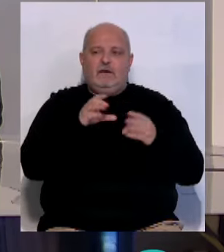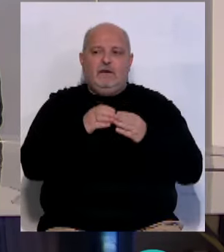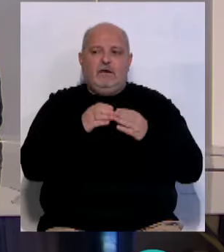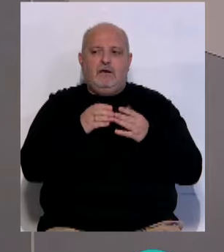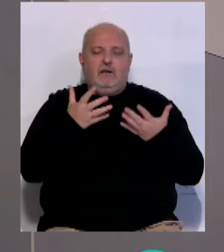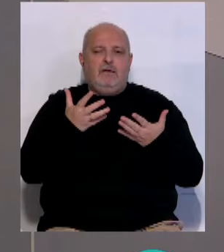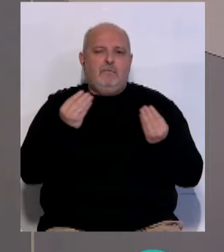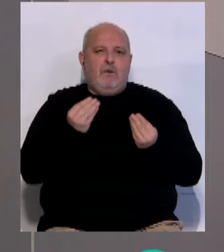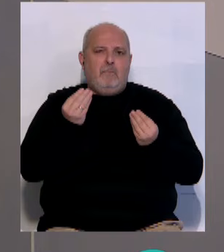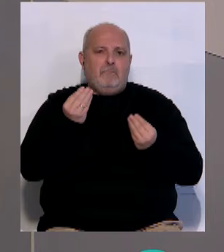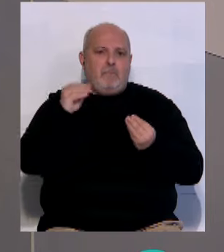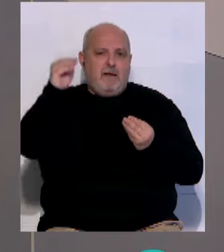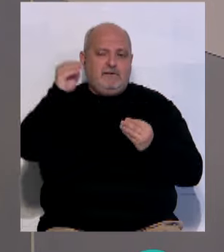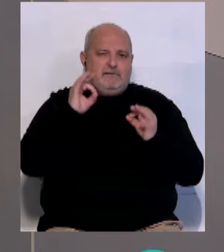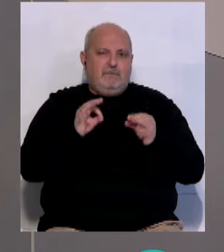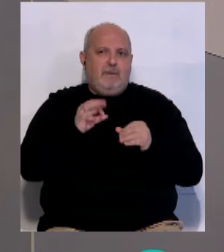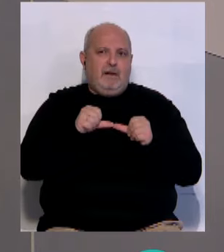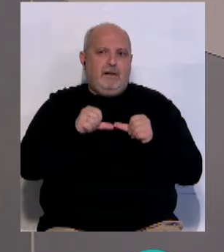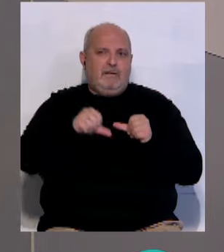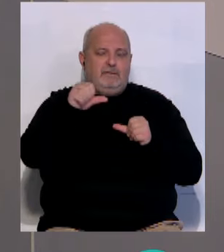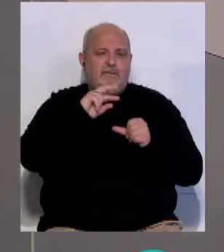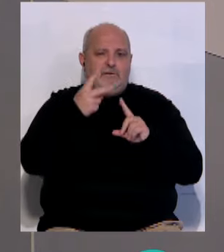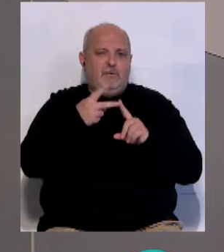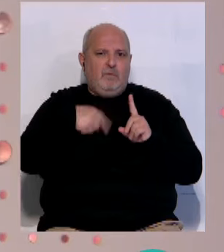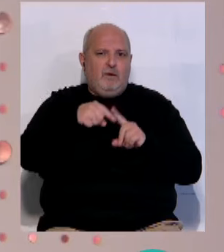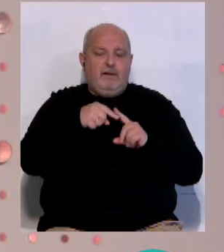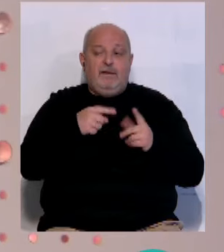mejoraría muchísimo sus prestaciones para iniciar la segunda vuelta sí Lo que pasa que estaríamos